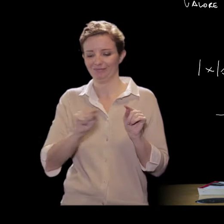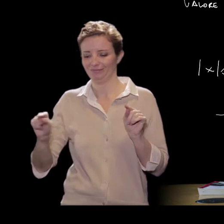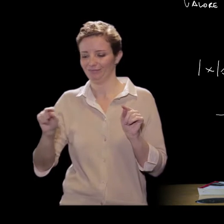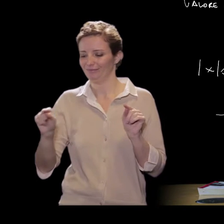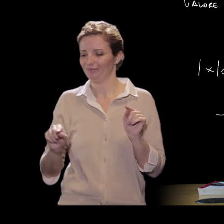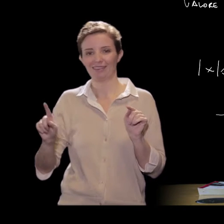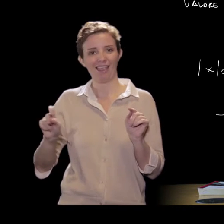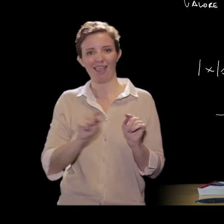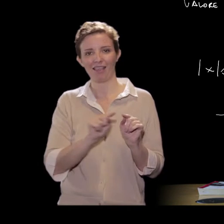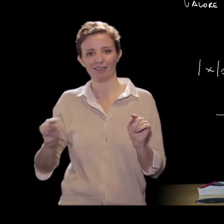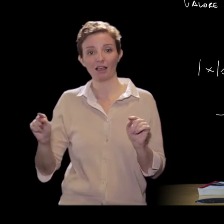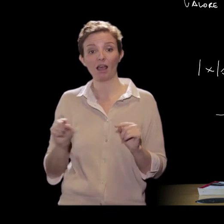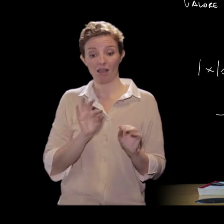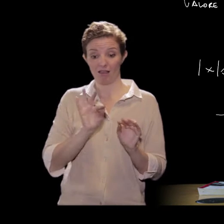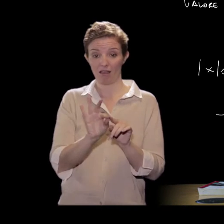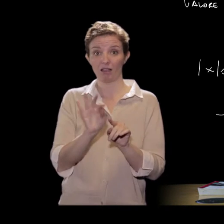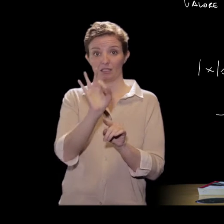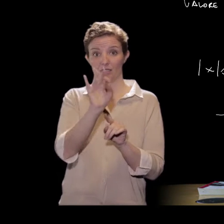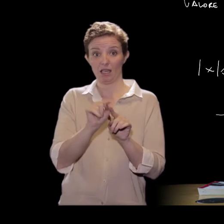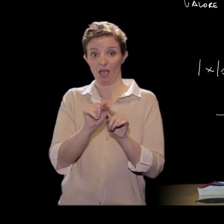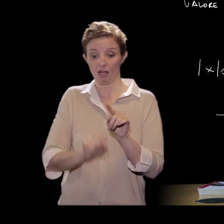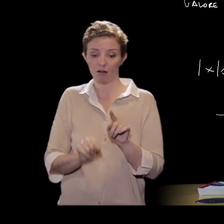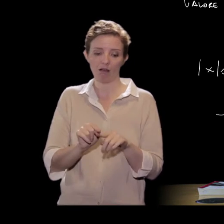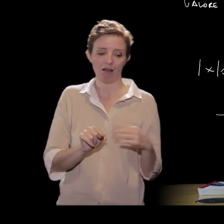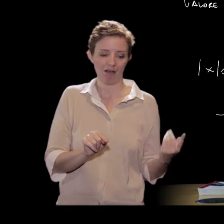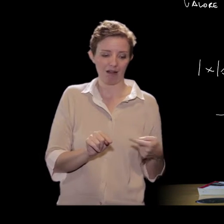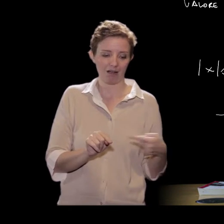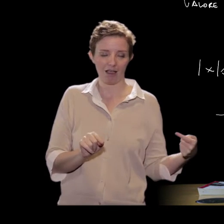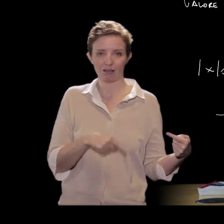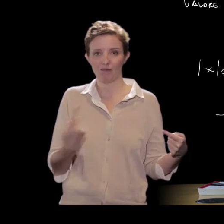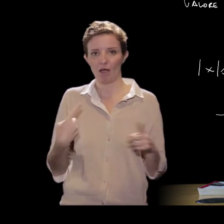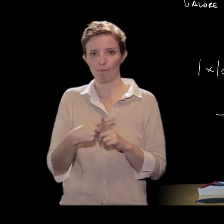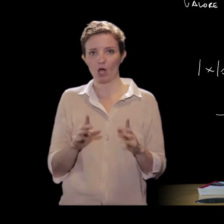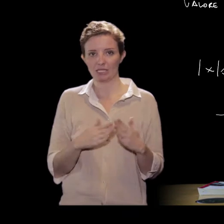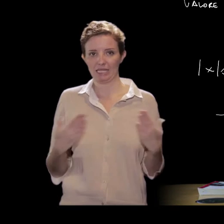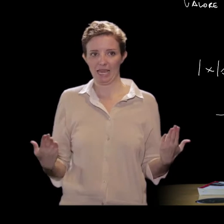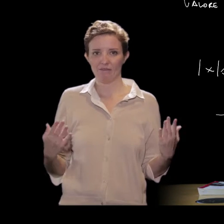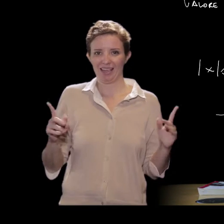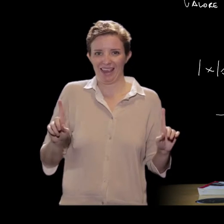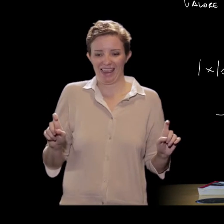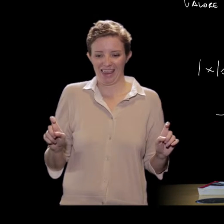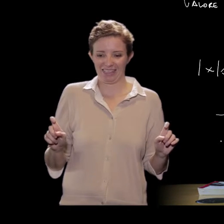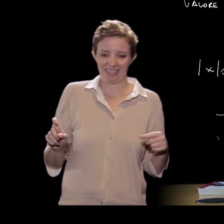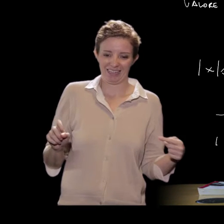qui c'è 0, a sinistra i valori negativi, a destra i valori positivi della x e qui si annulla la variabile.